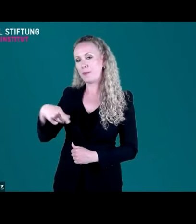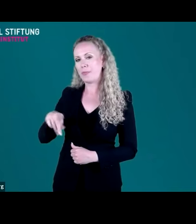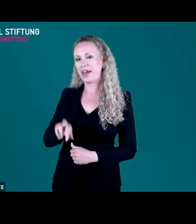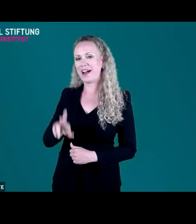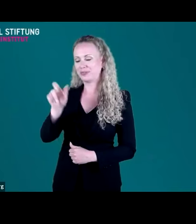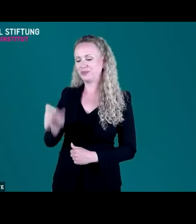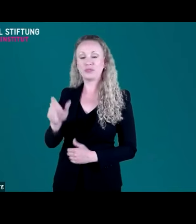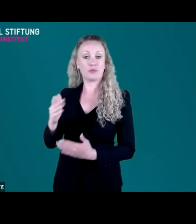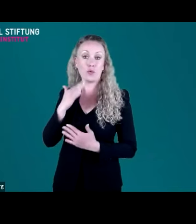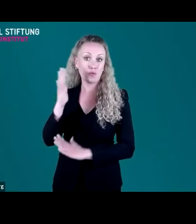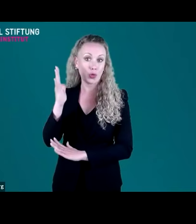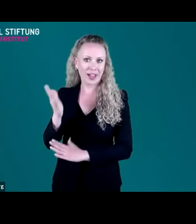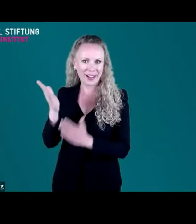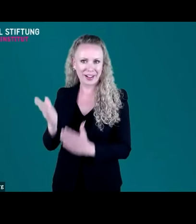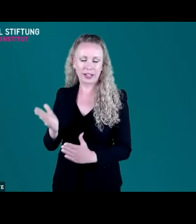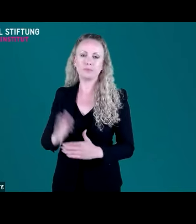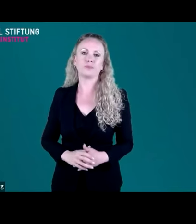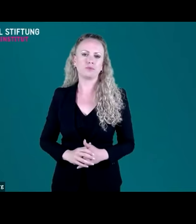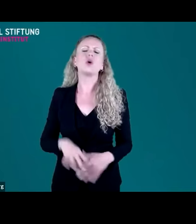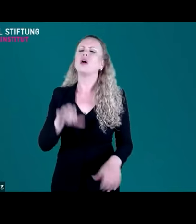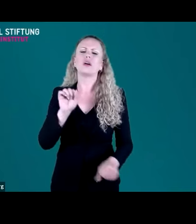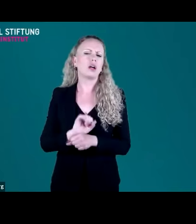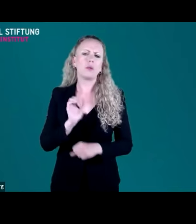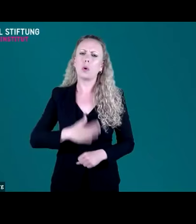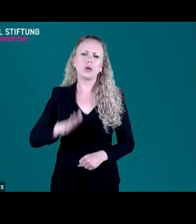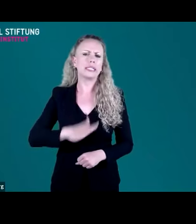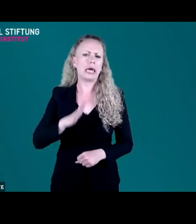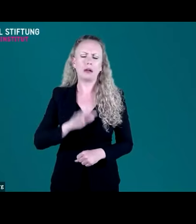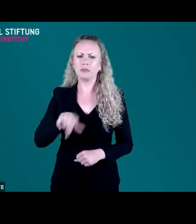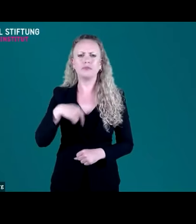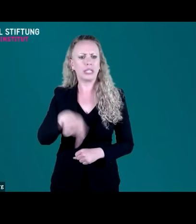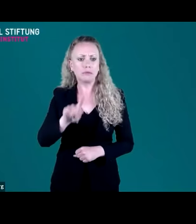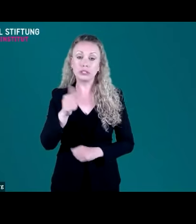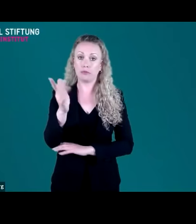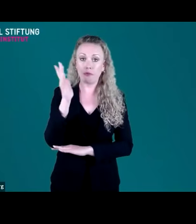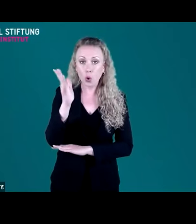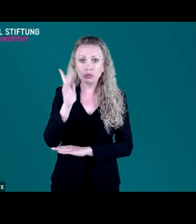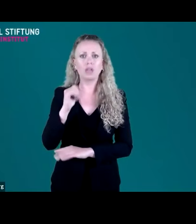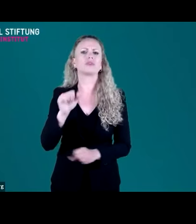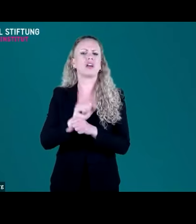Und wie gesagt, Sie können auch schon während des Vortrags in dem Fragen-und-Antworten-Tool schon Fragen hinterlegen.